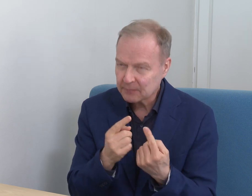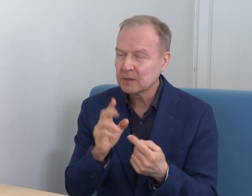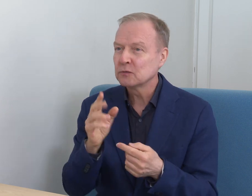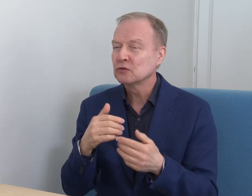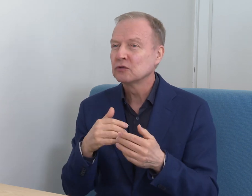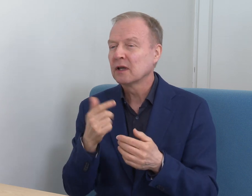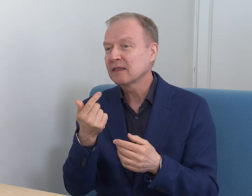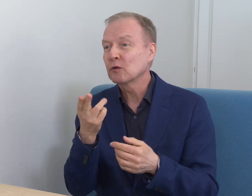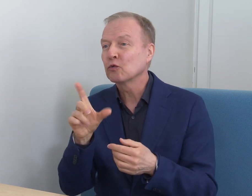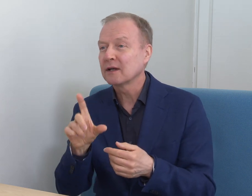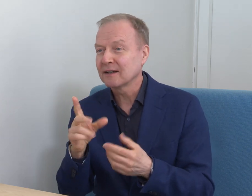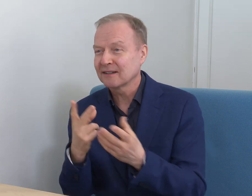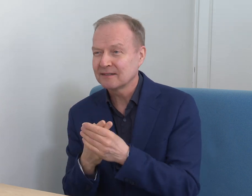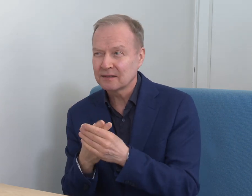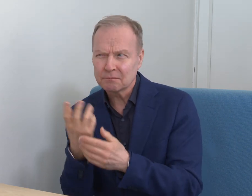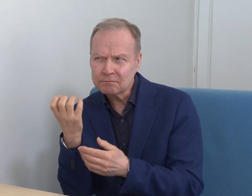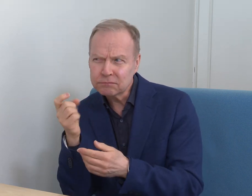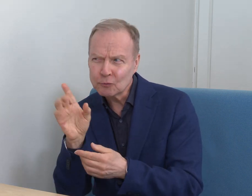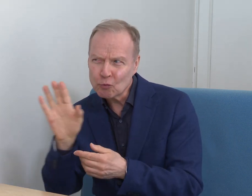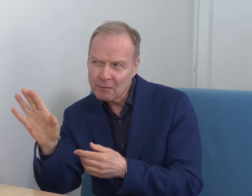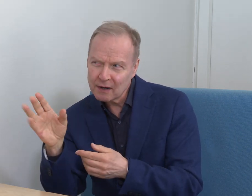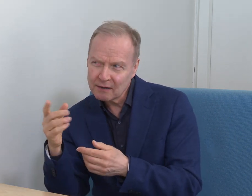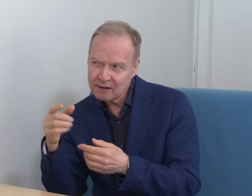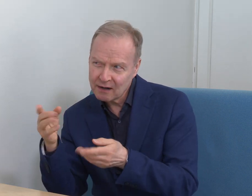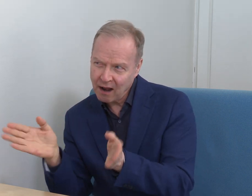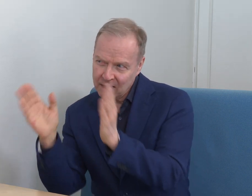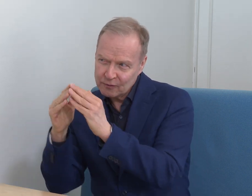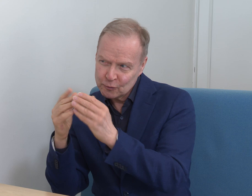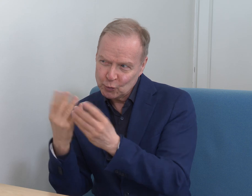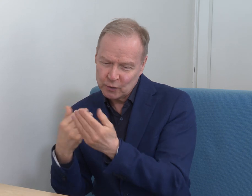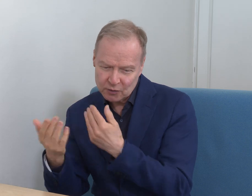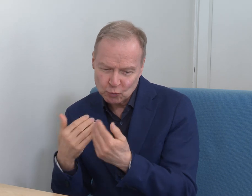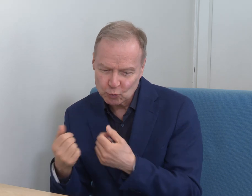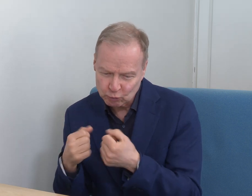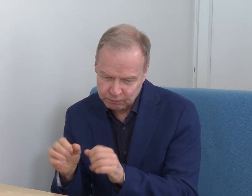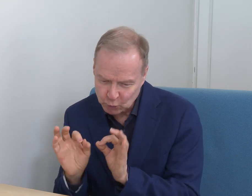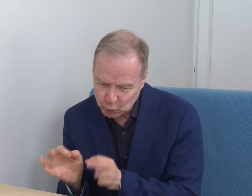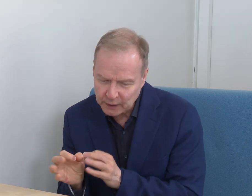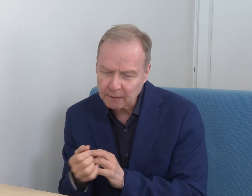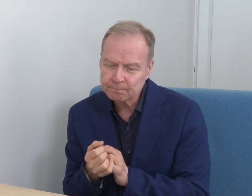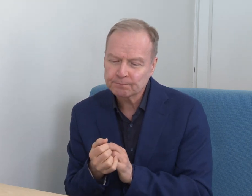Myös THL:n kanssa on keskusteltu ja pohdittu yhteistyötä.